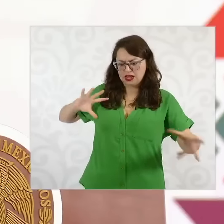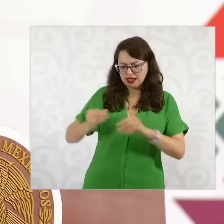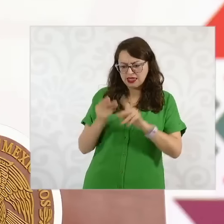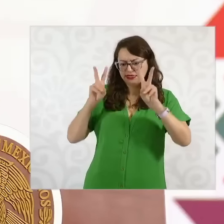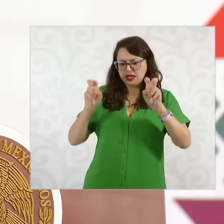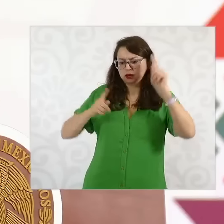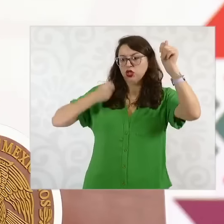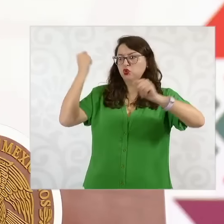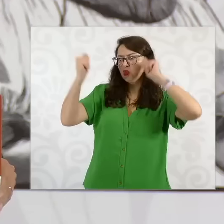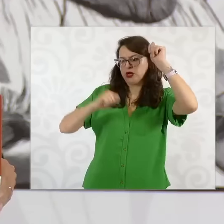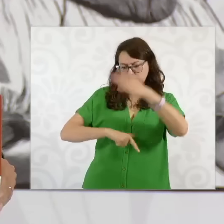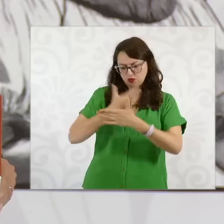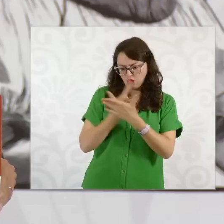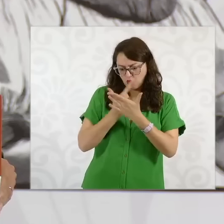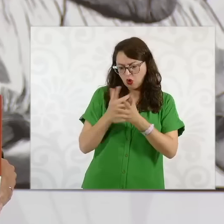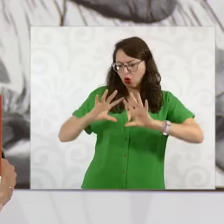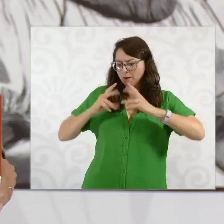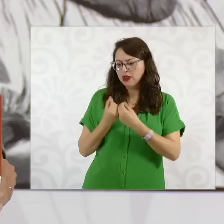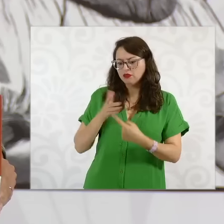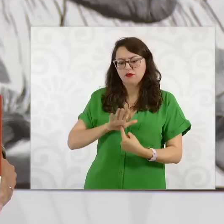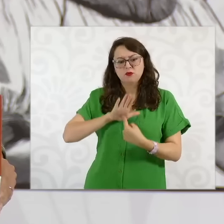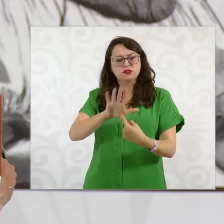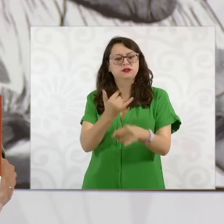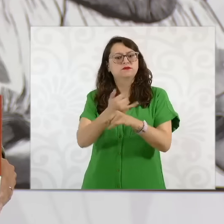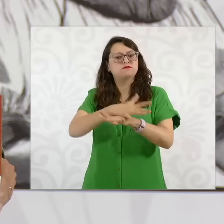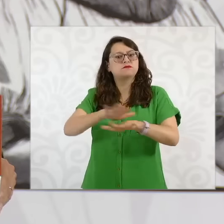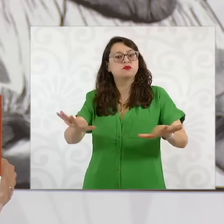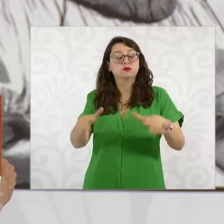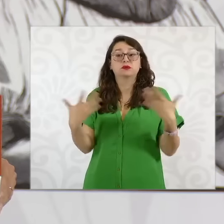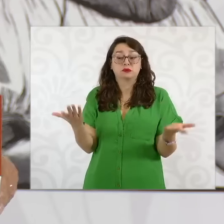para que se pueda dar la información de cuántos turistas llegaron con el mundial